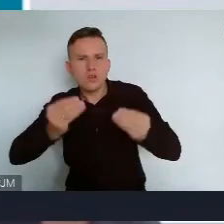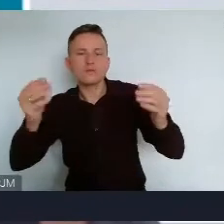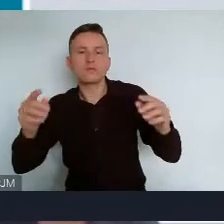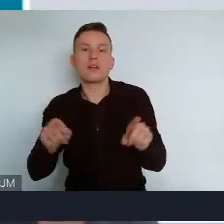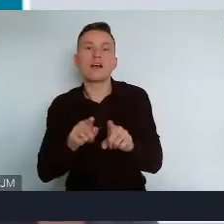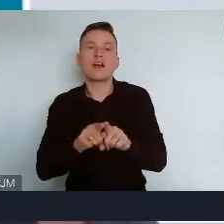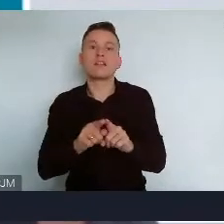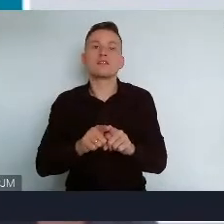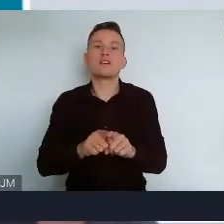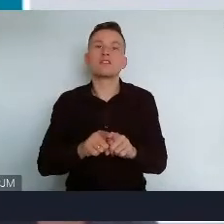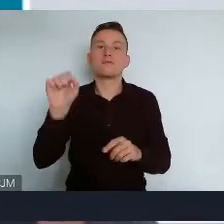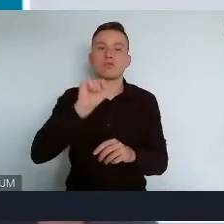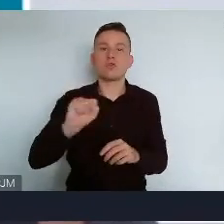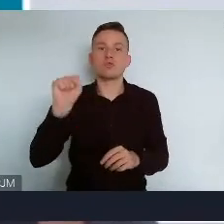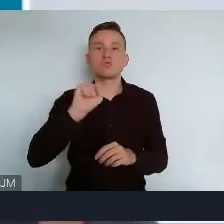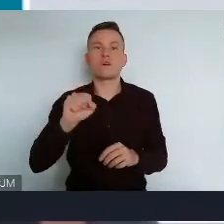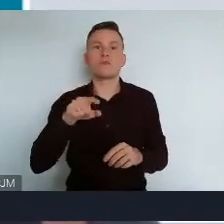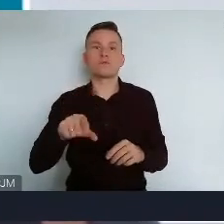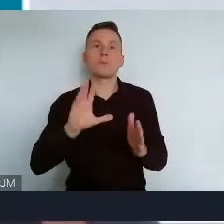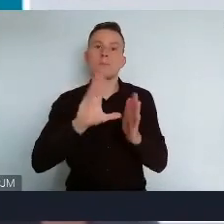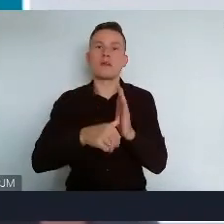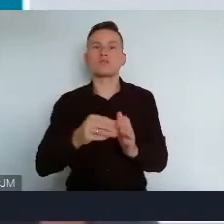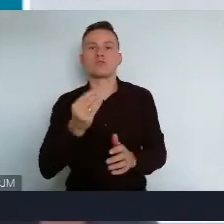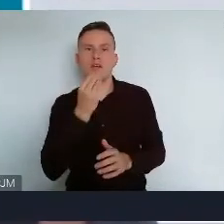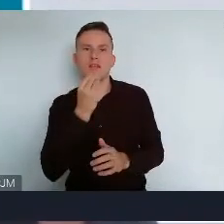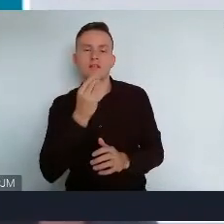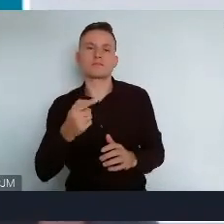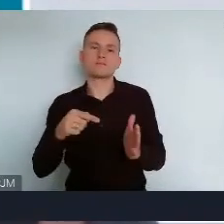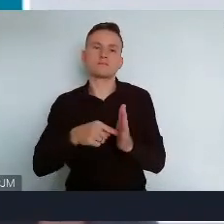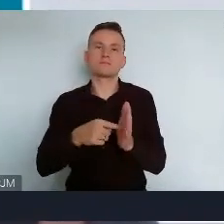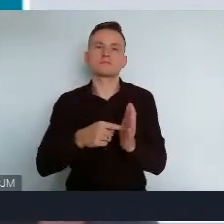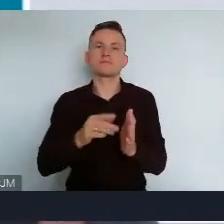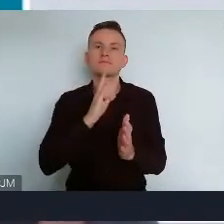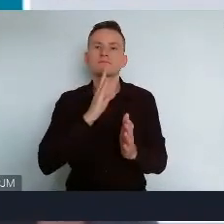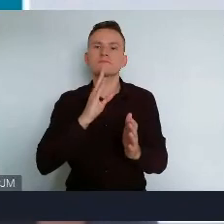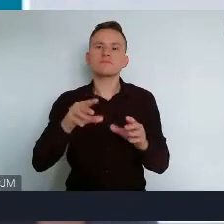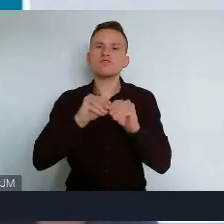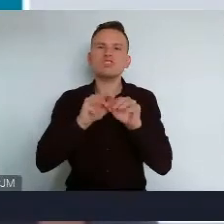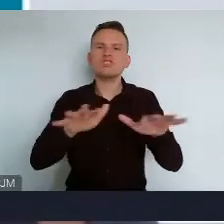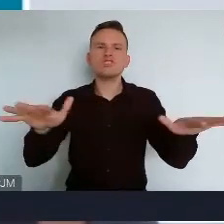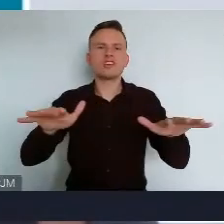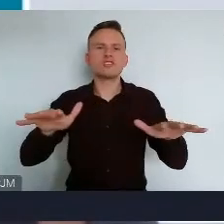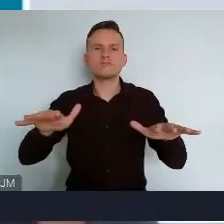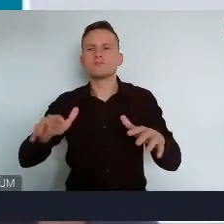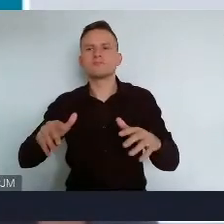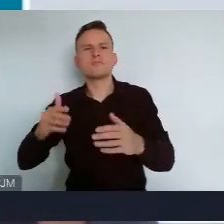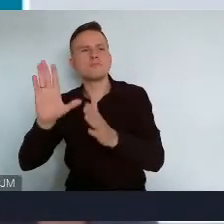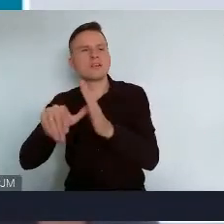Wrocław niedawno przystąpił do Paktu Mediolańskiego, do sieci miast Delice. Te działania będziemy kontynuowali.